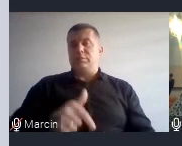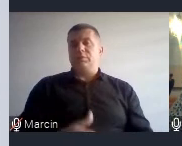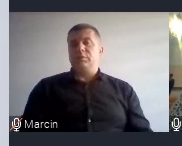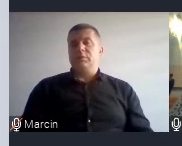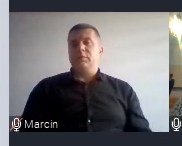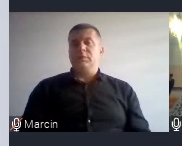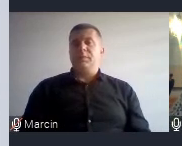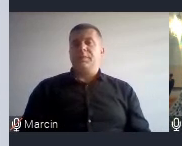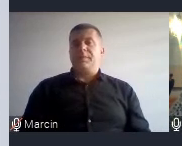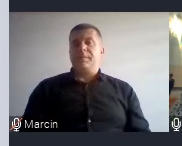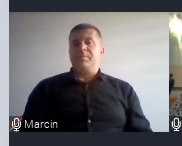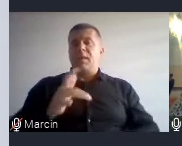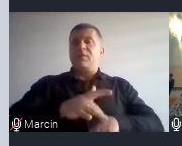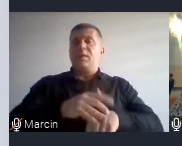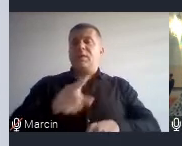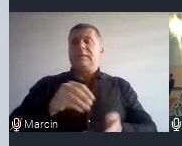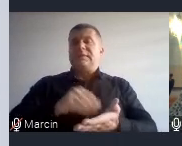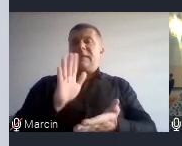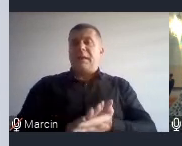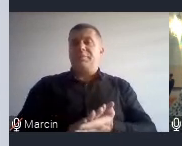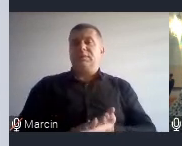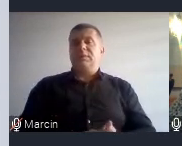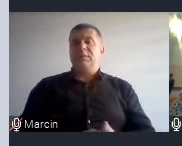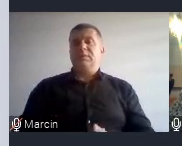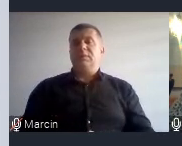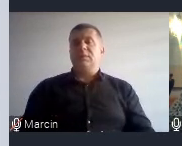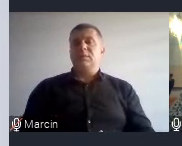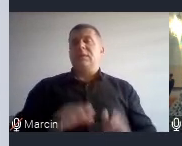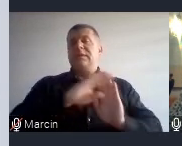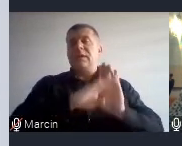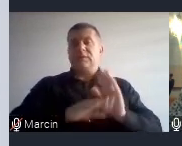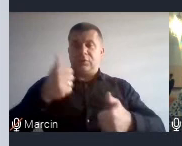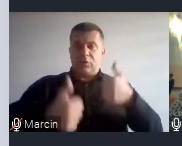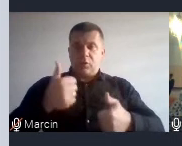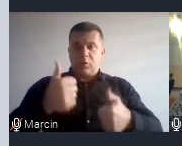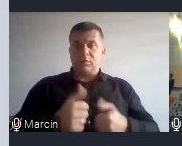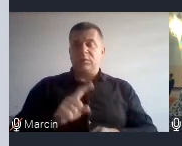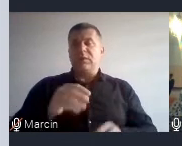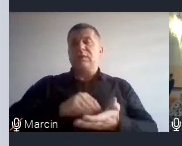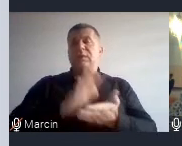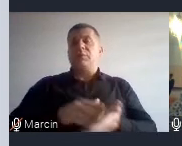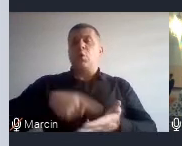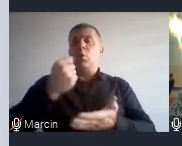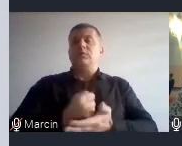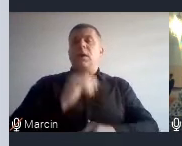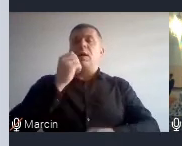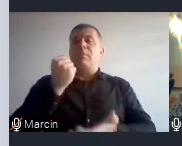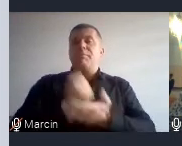z zapisów zasady konkurencyjności czy zapisów ustawy Prawo Zamówień Publicznych.